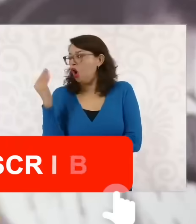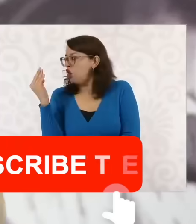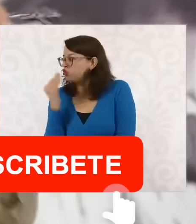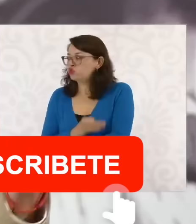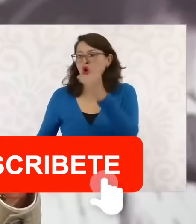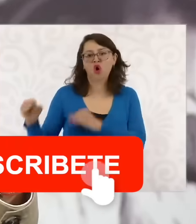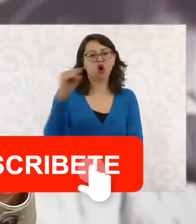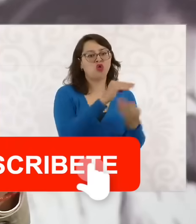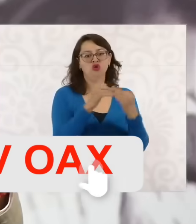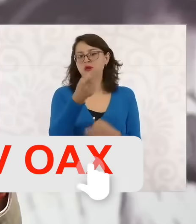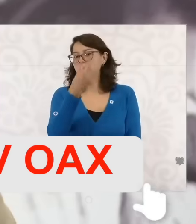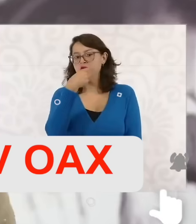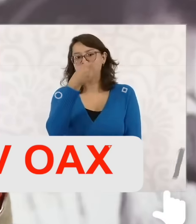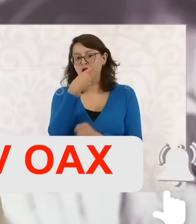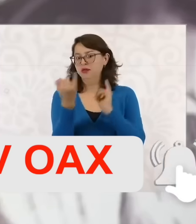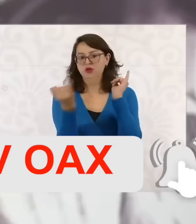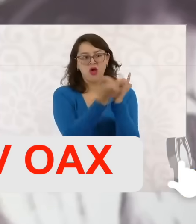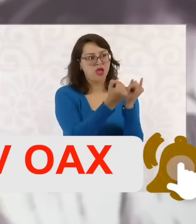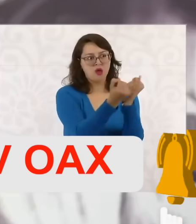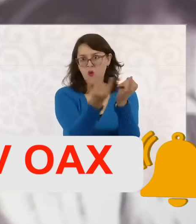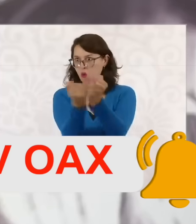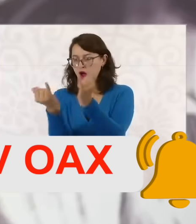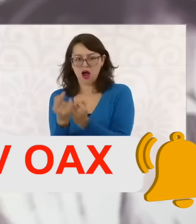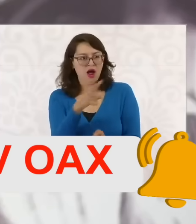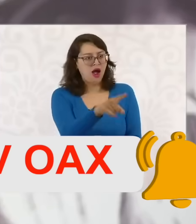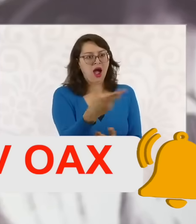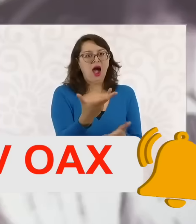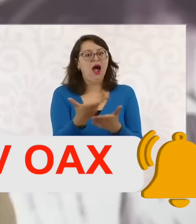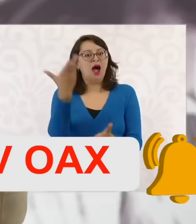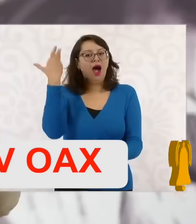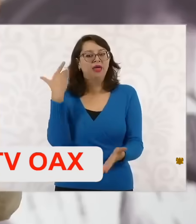que todas las instituciones compramos, los mismos. Antes de IMS bien Bienestar, pues cada